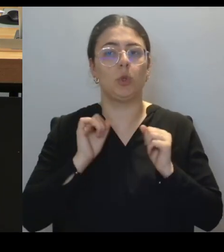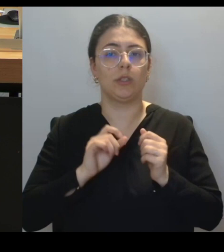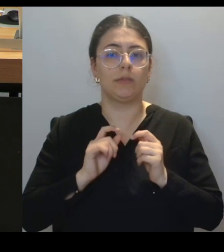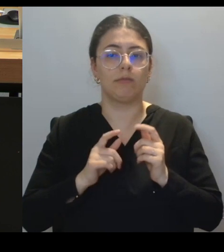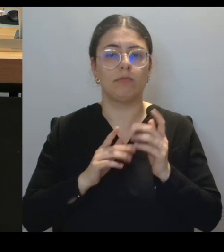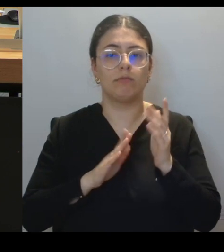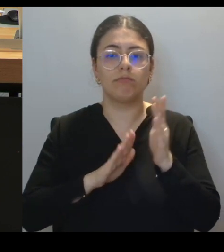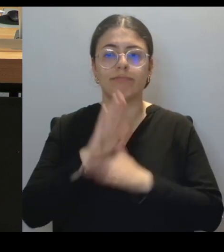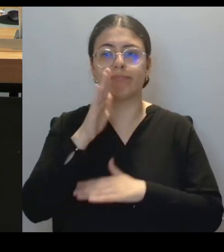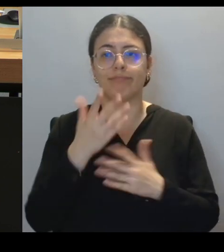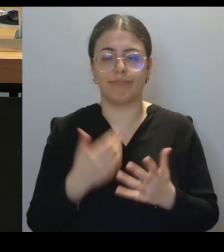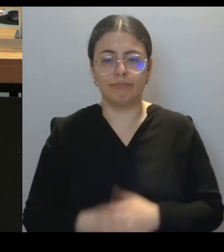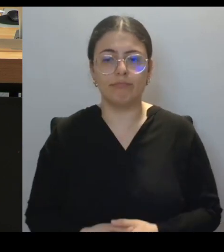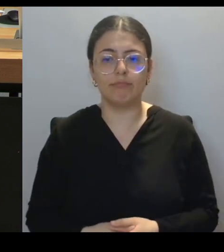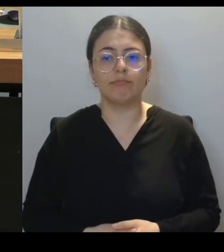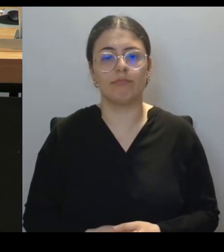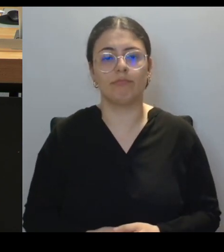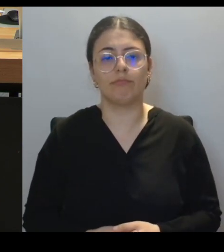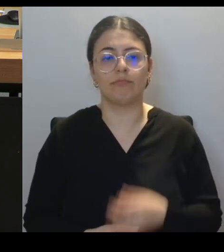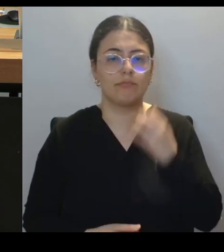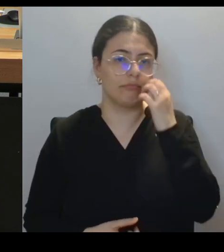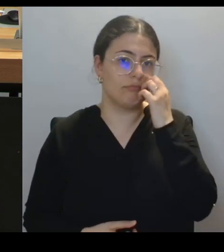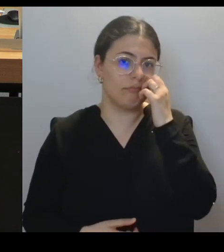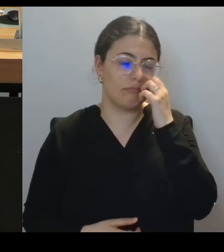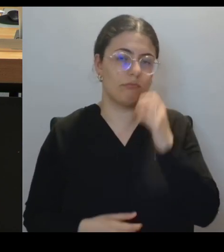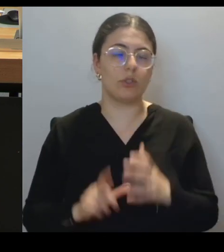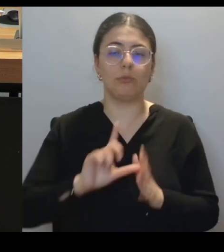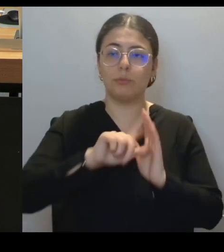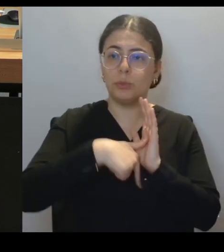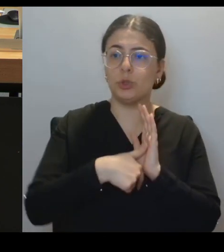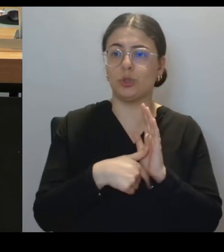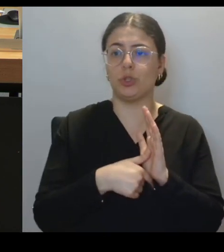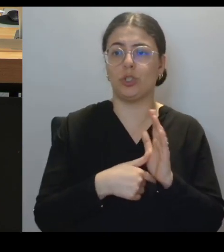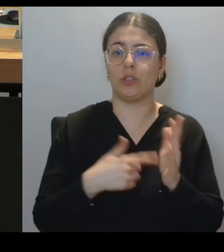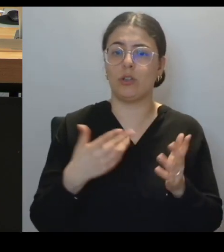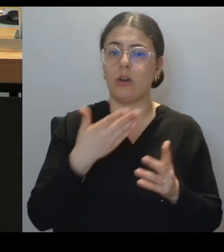Landesebene nicht leisten können. Und deswegen will ich von Herzen dafür werben, dass wir hier Wege finden